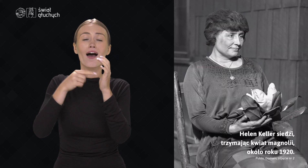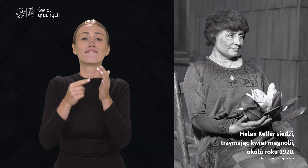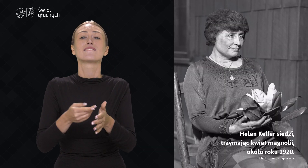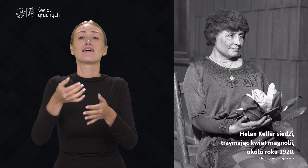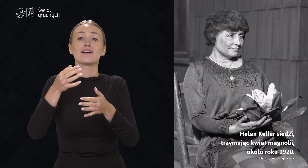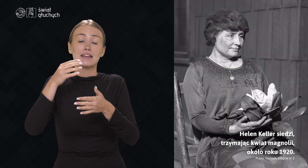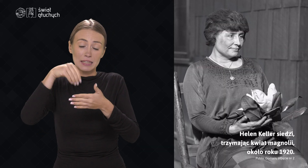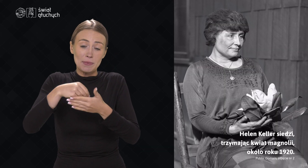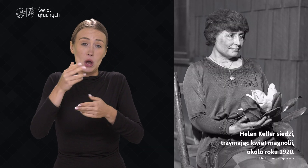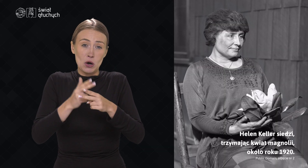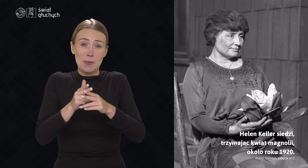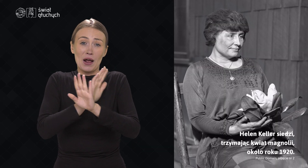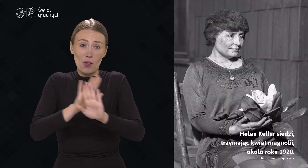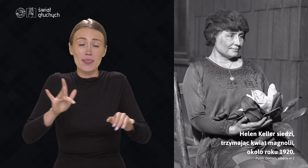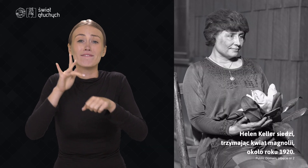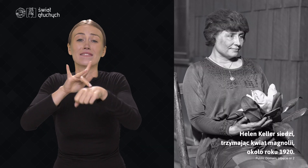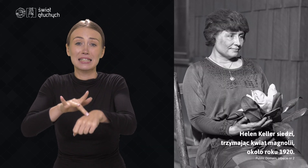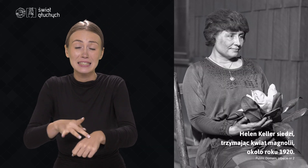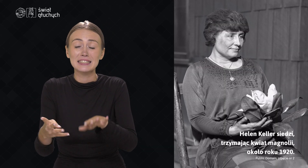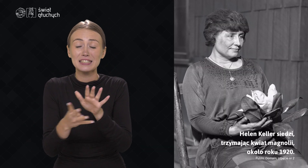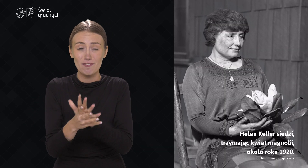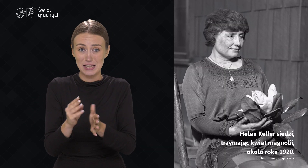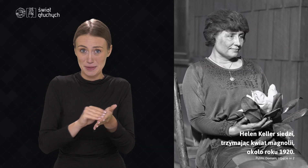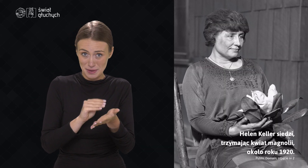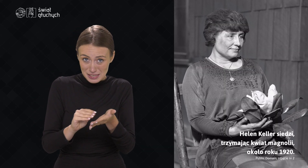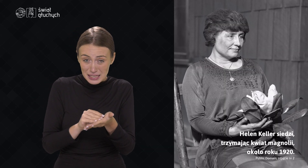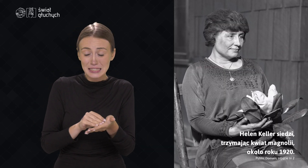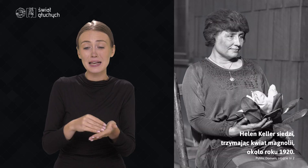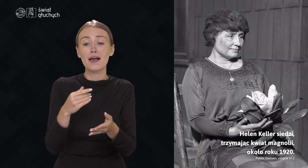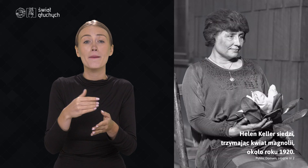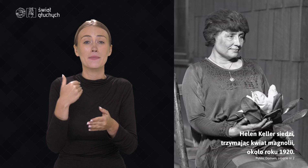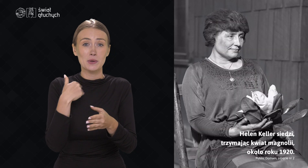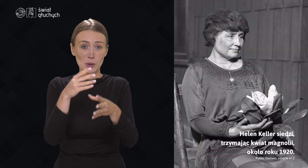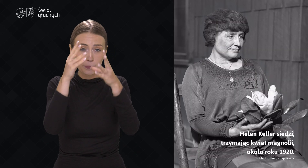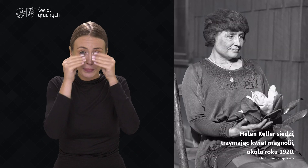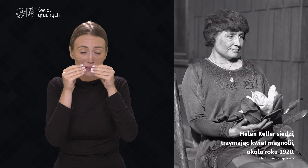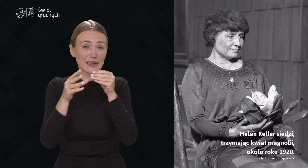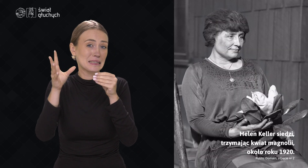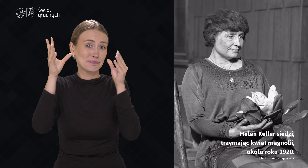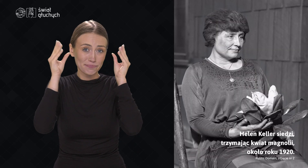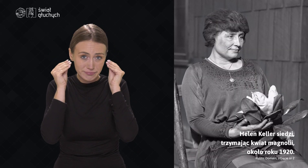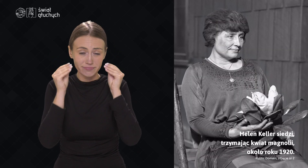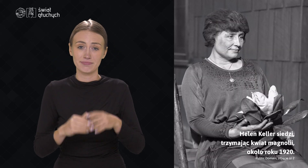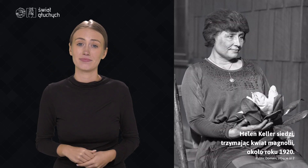W wyniku powikłań po chorobie, w wieku zaledwie 19 miesięcy, straciła wzrok i słuch.